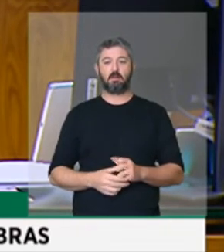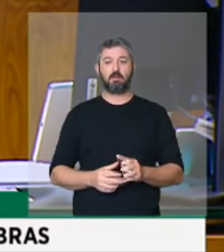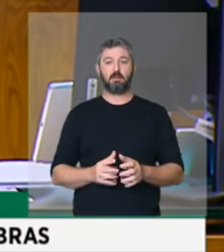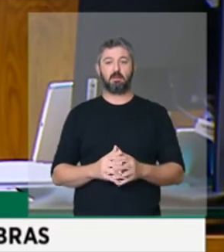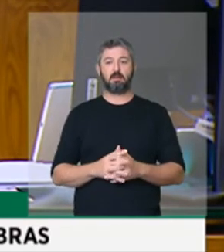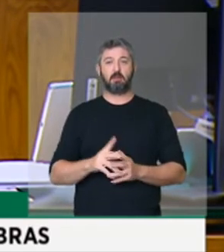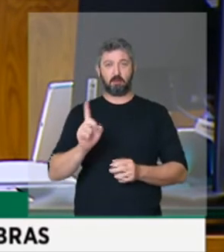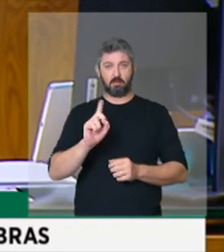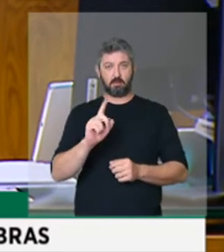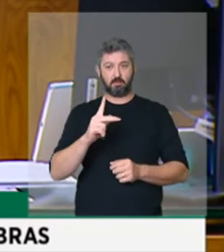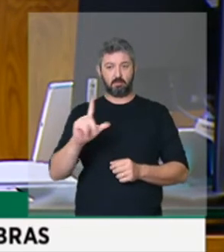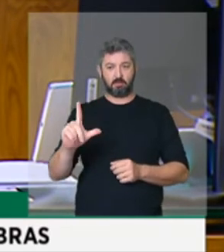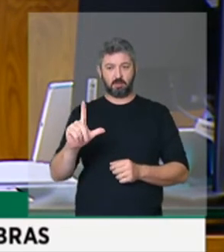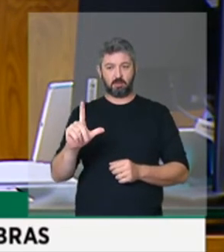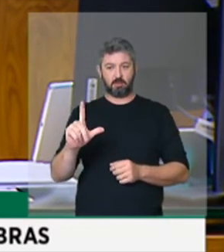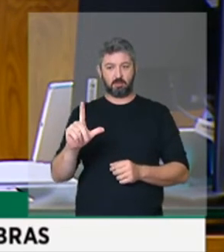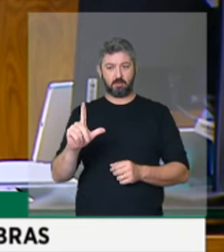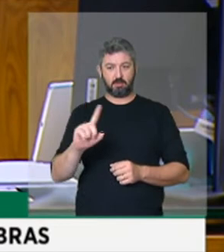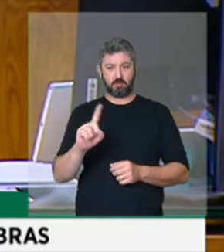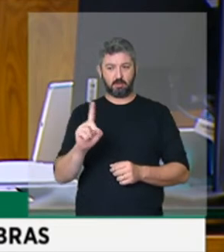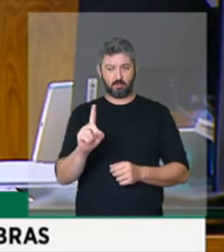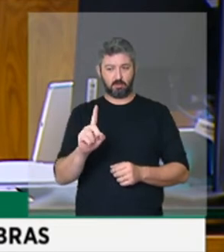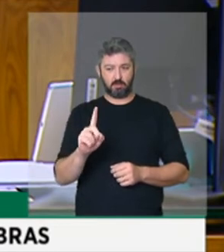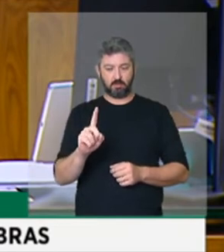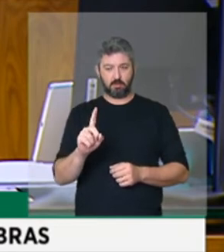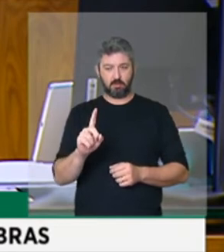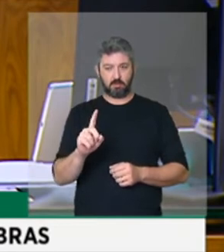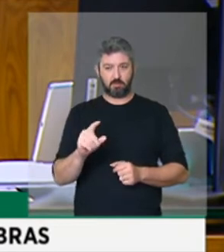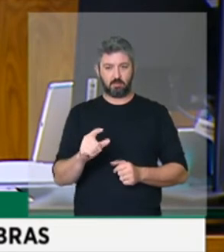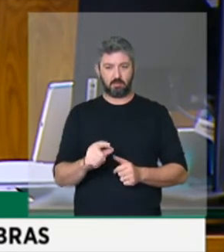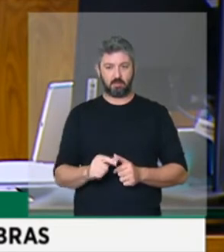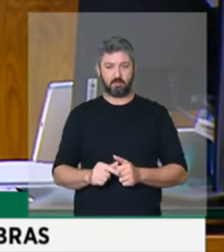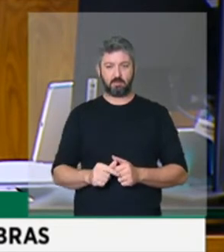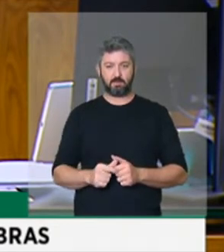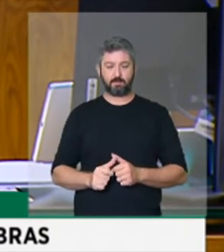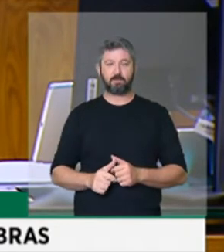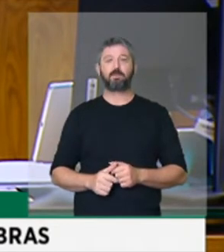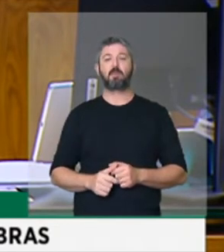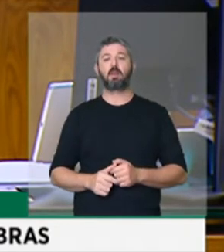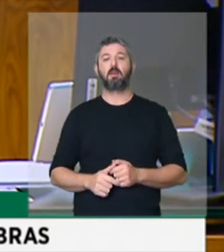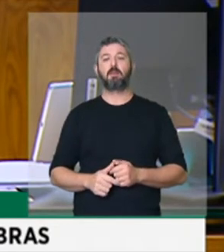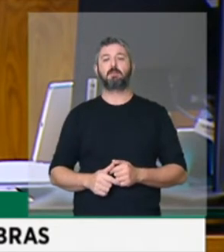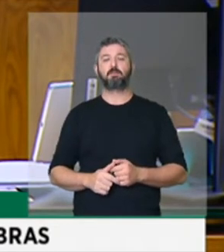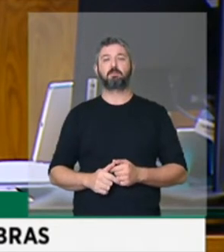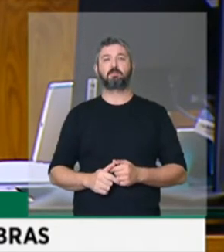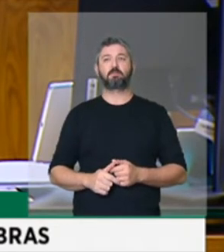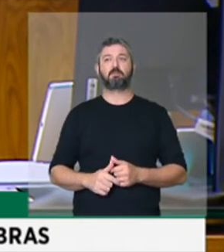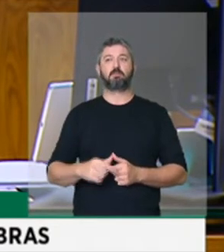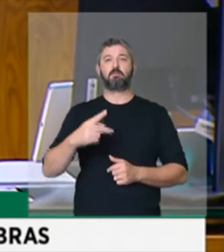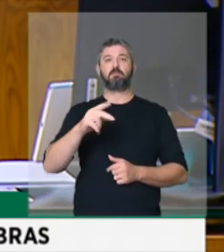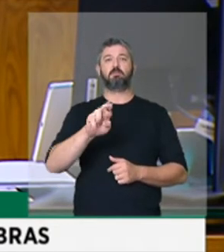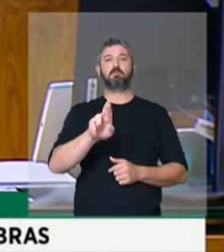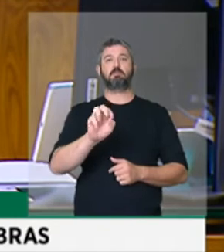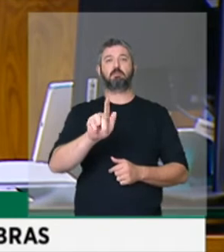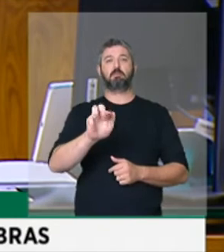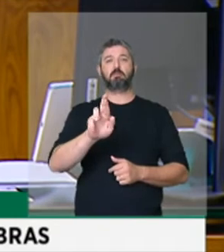TINHA AQUI, SE TIVESSE TERIA CHAMADO NÃO ESTAVA AQUI NO SISTEMA, PERDÃO. -- [DEPUTADO]: OBRIGADO. [PRESIDENTE]: COMO ORIENTA O PL? [DEPUTADO]: ORIENTA NÃO.